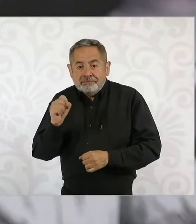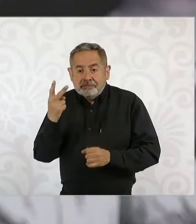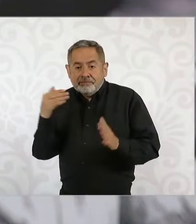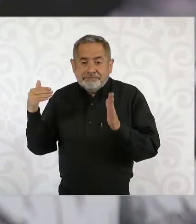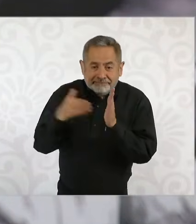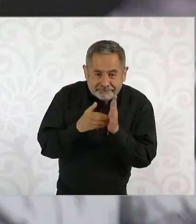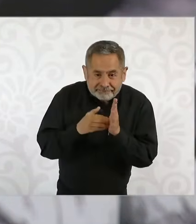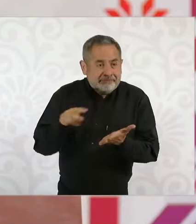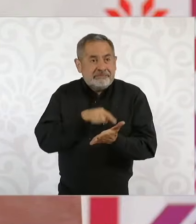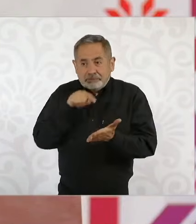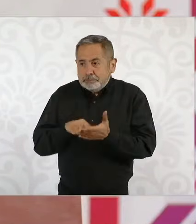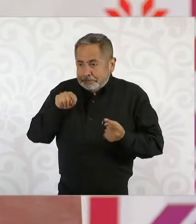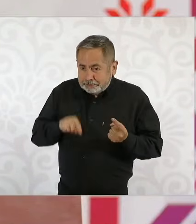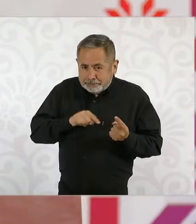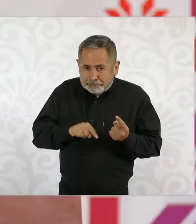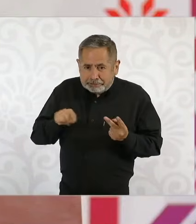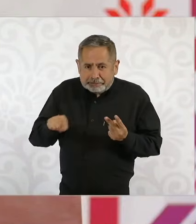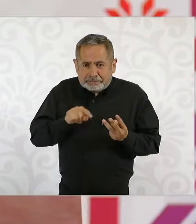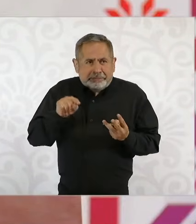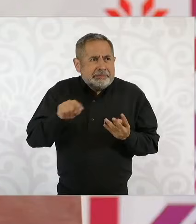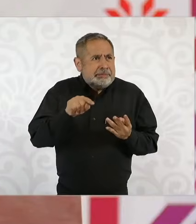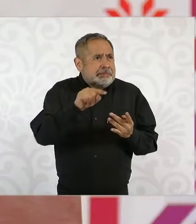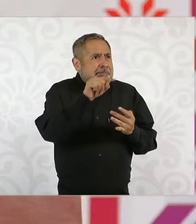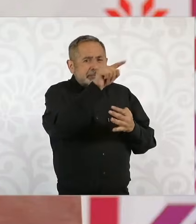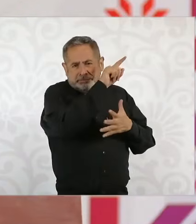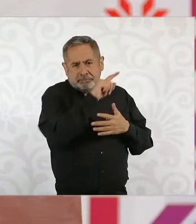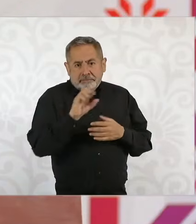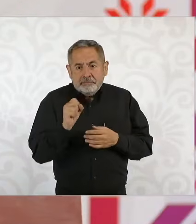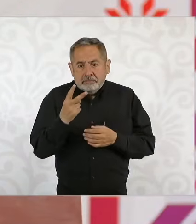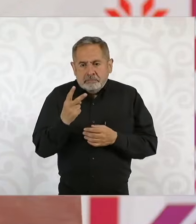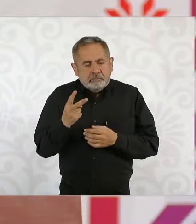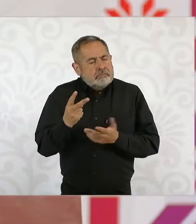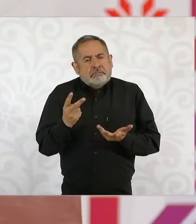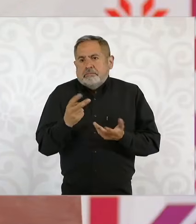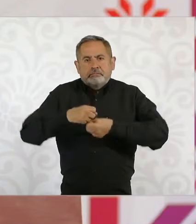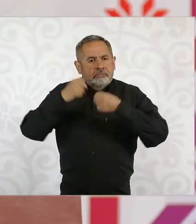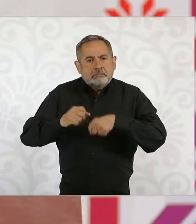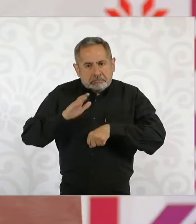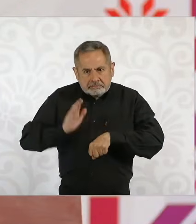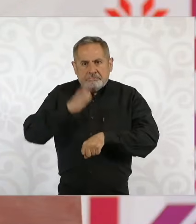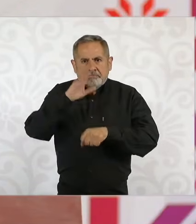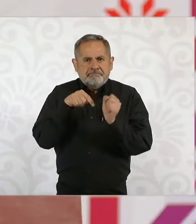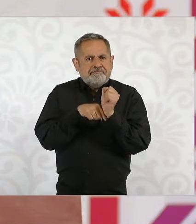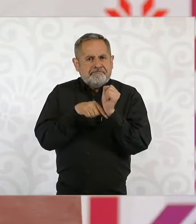por supuesto, eso es lo que tenemos registrado. Hay más, seguramente en Chiapas seguiremos